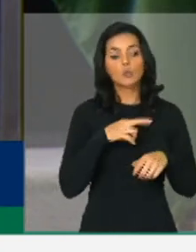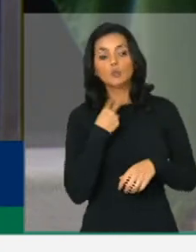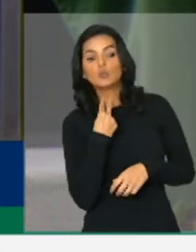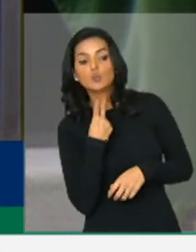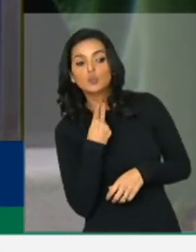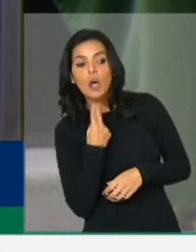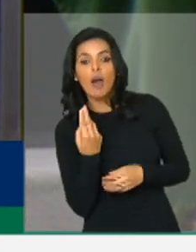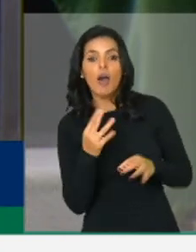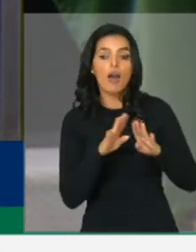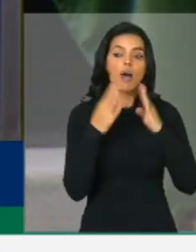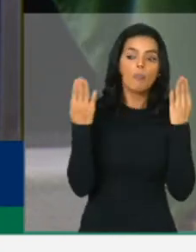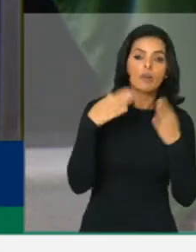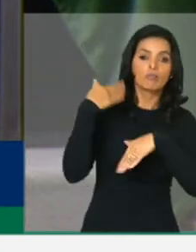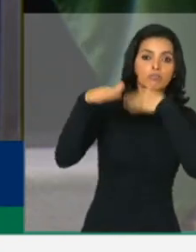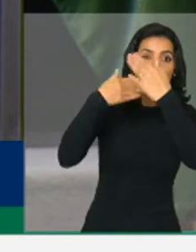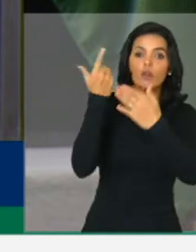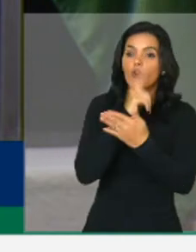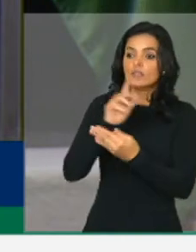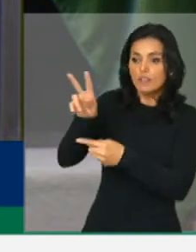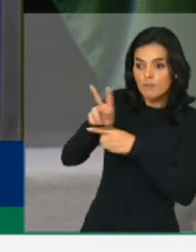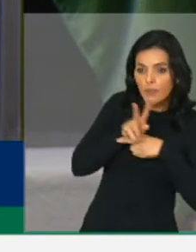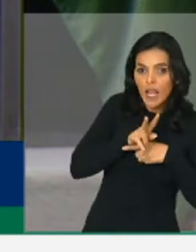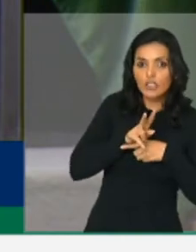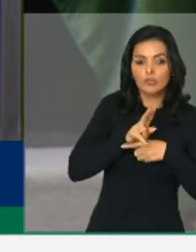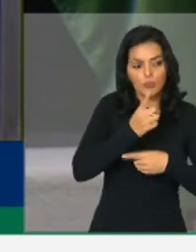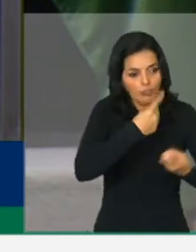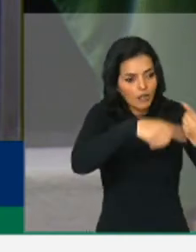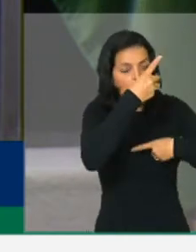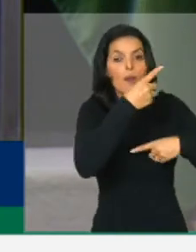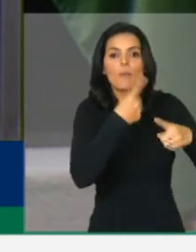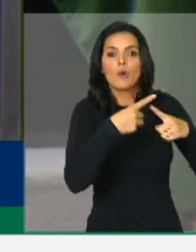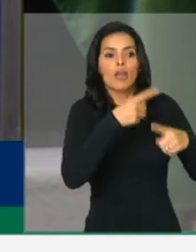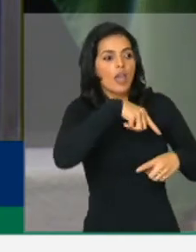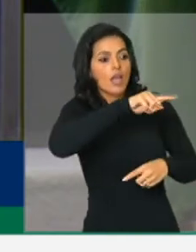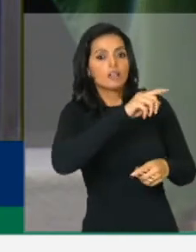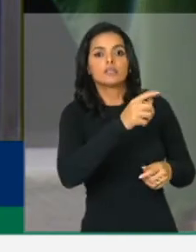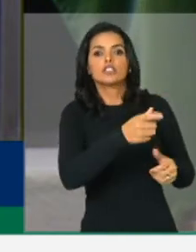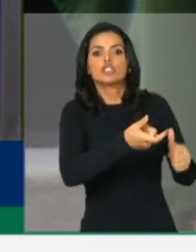DE 90 QUANDO O MUNDO TINHA UMA VELOCIDADE MUITO DIFERENTE DO MUNDO MODERNO, MUNDO DE HOJE, NAQUELA ÉPOCA SONHAVA COM A